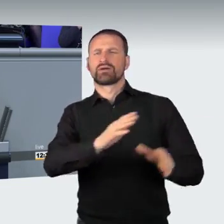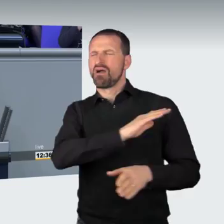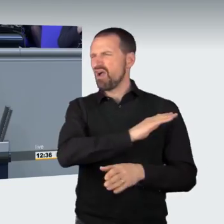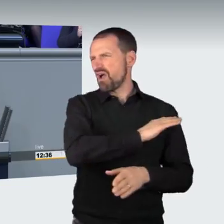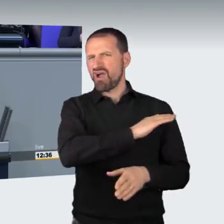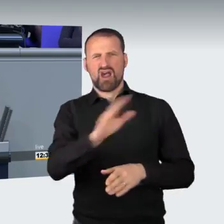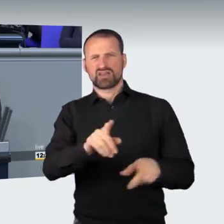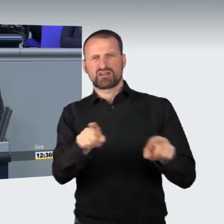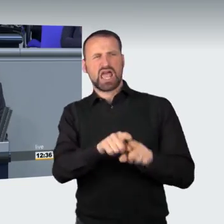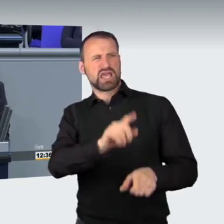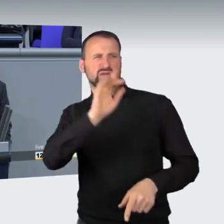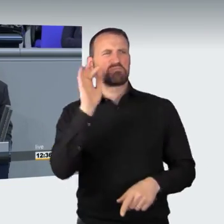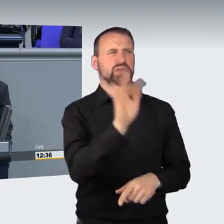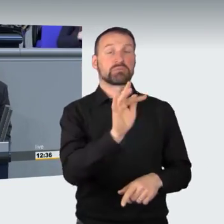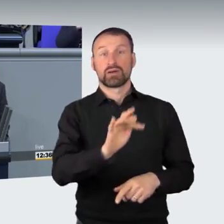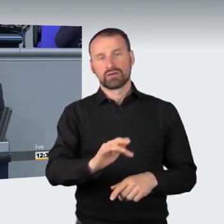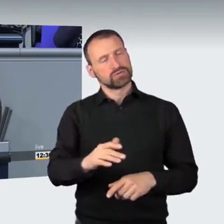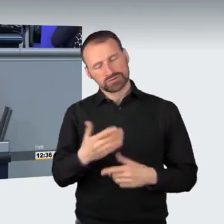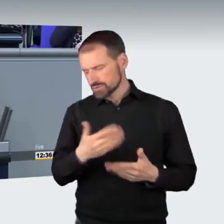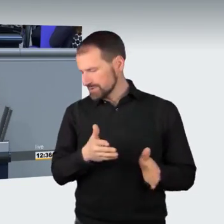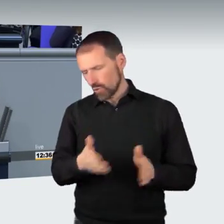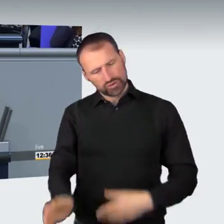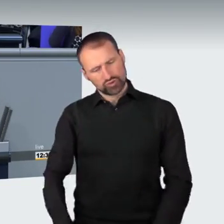(Applaus) (Zwischenrufe)